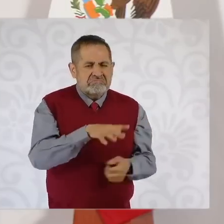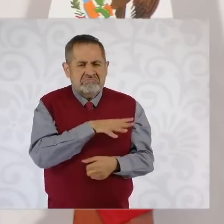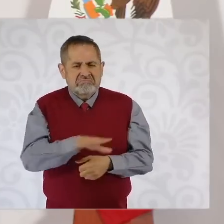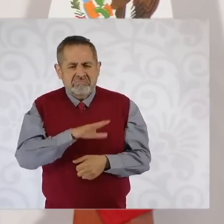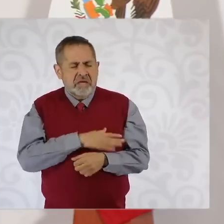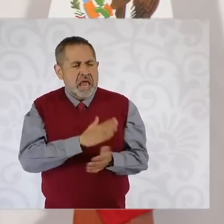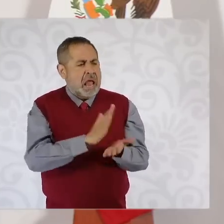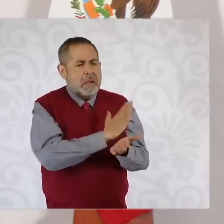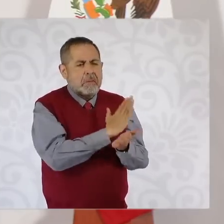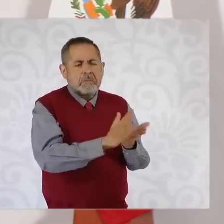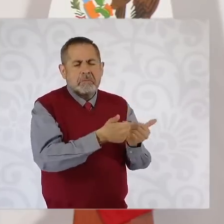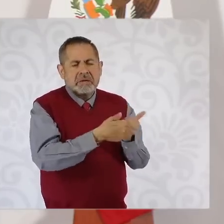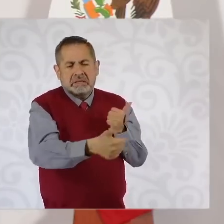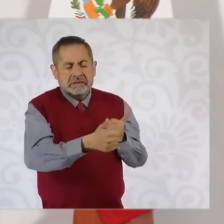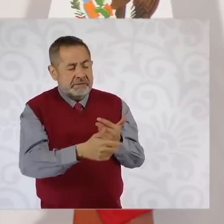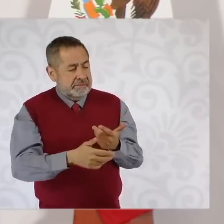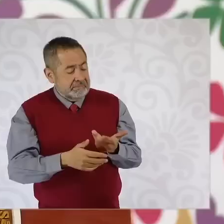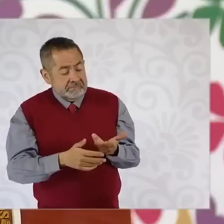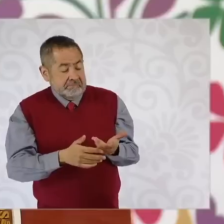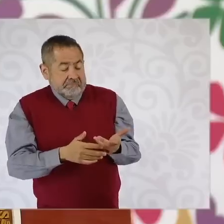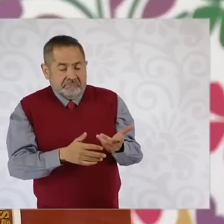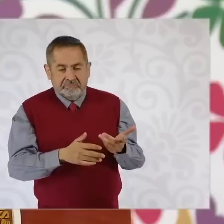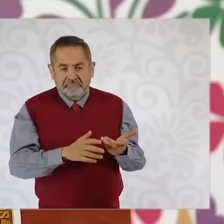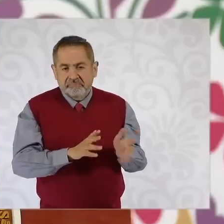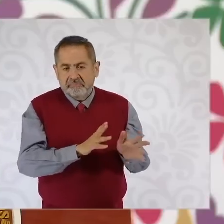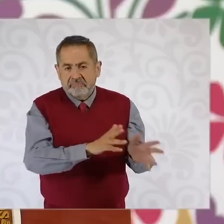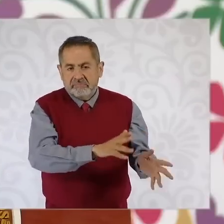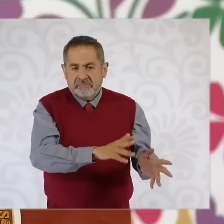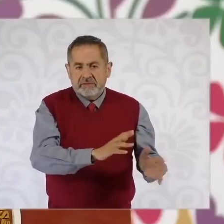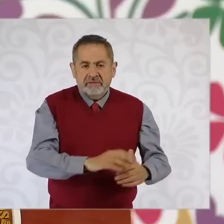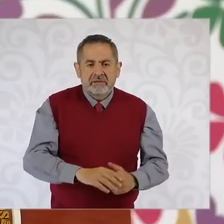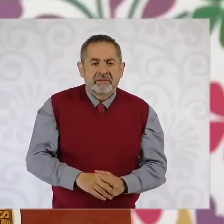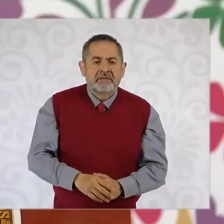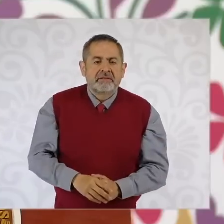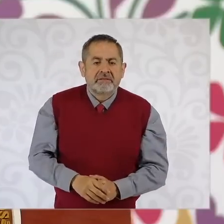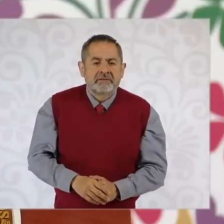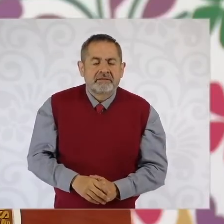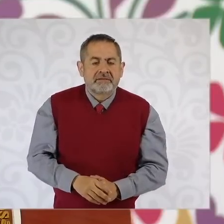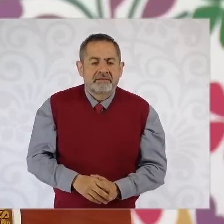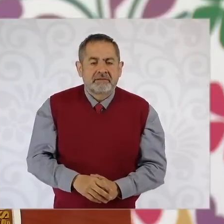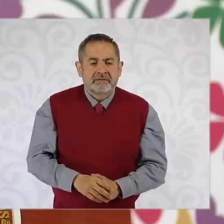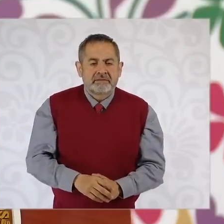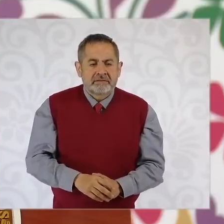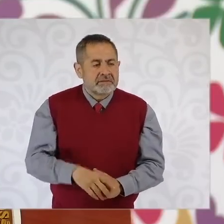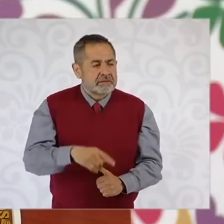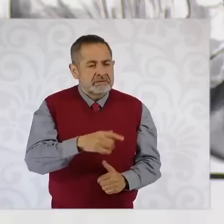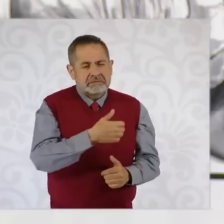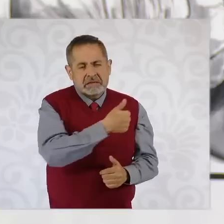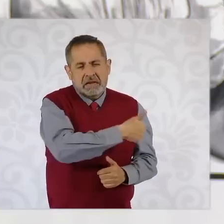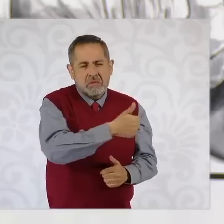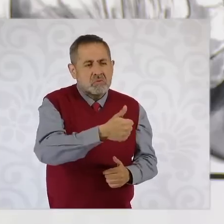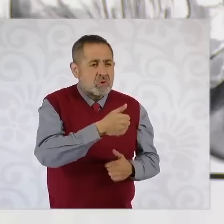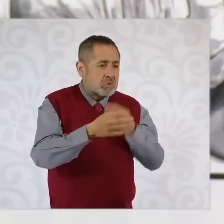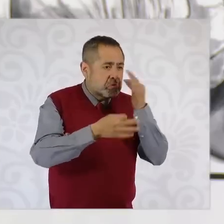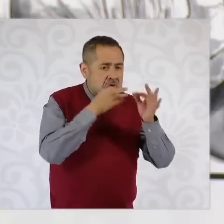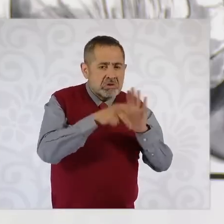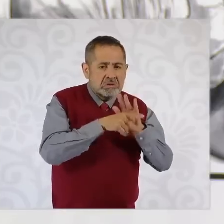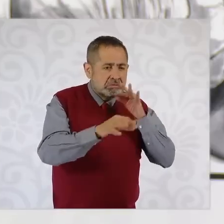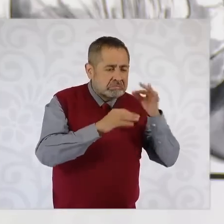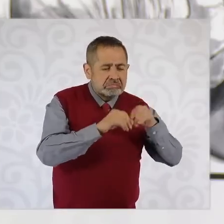propios comunicados pero el otro día Les dije que